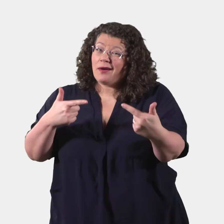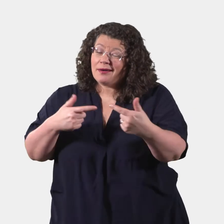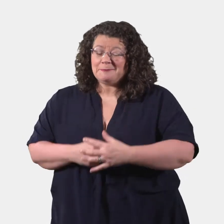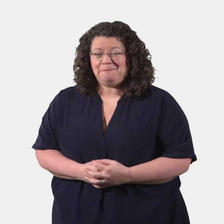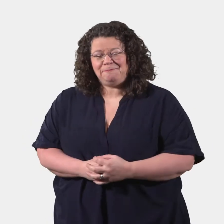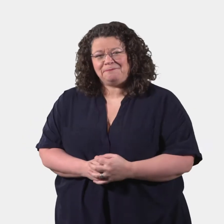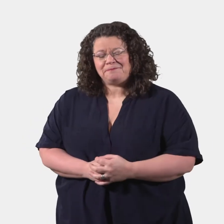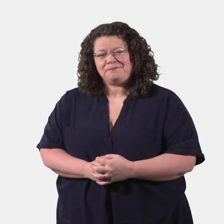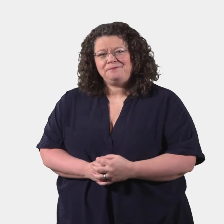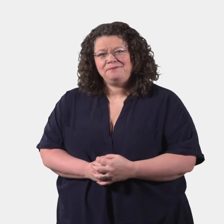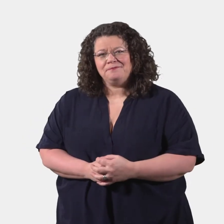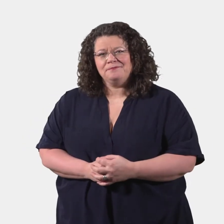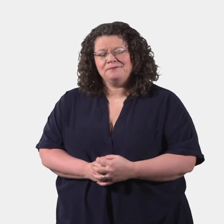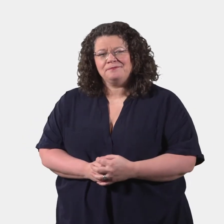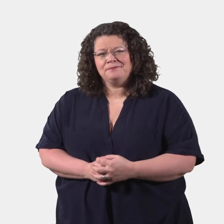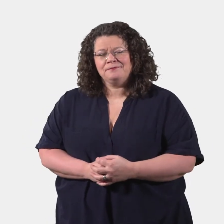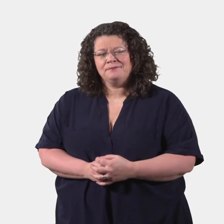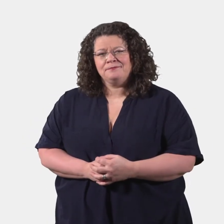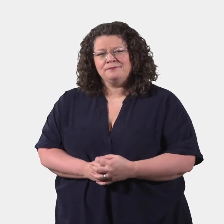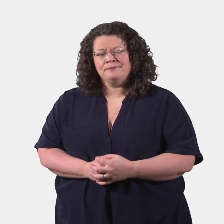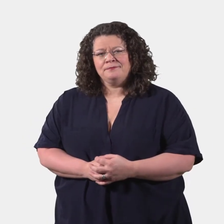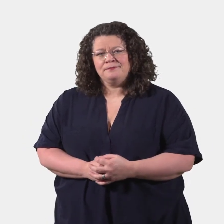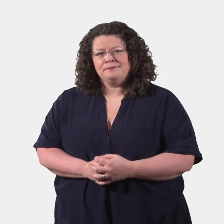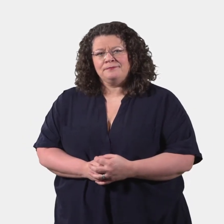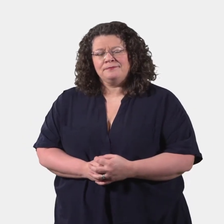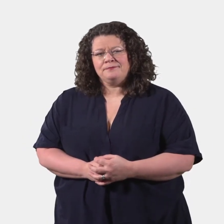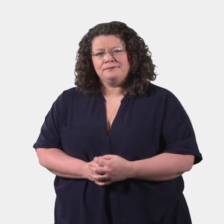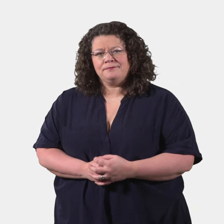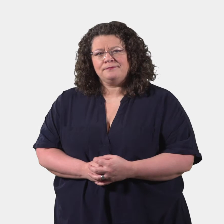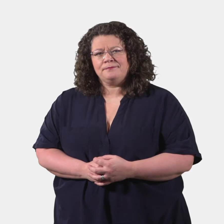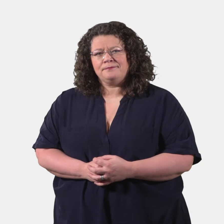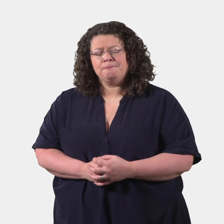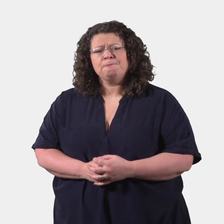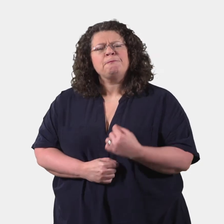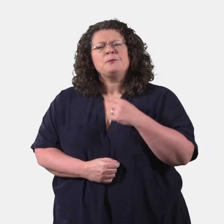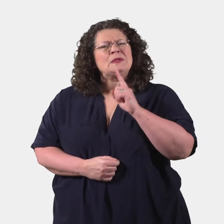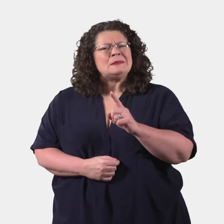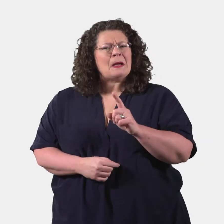Neu, ffoniwch ni ar y rhif isod. Dywedon ni bod rhaid eich bod chi’n rhoi o leiaf